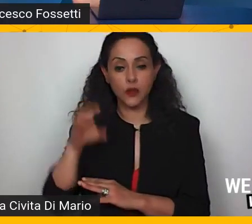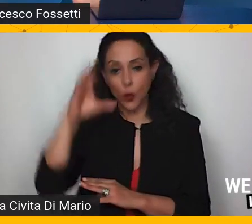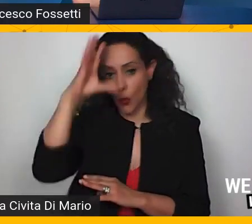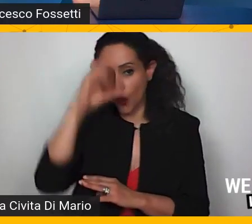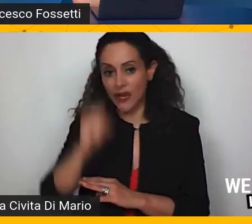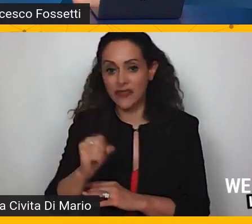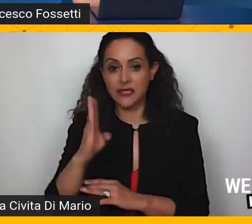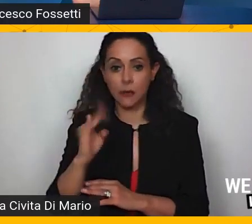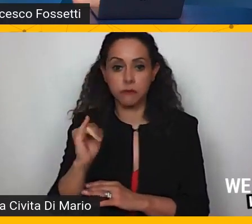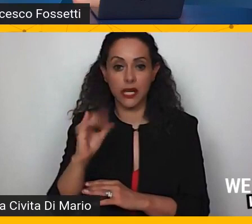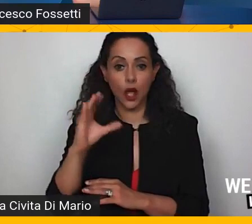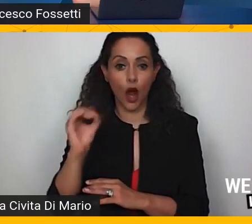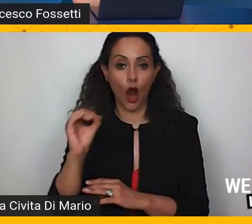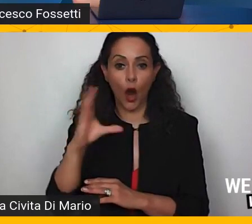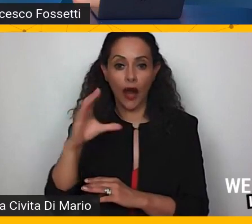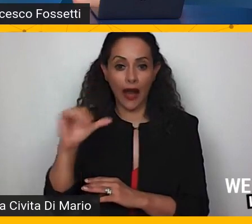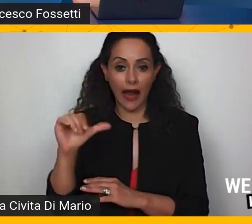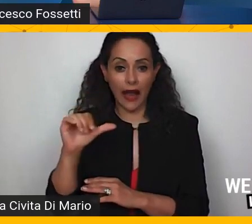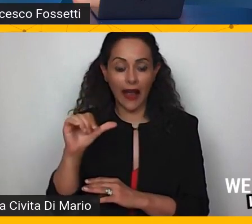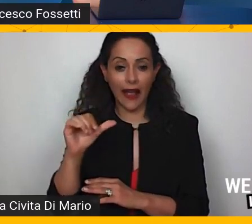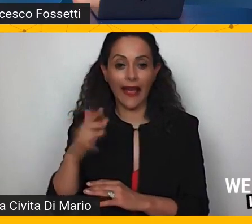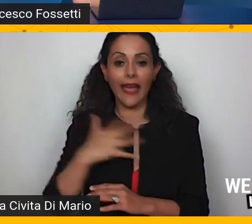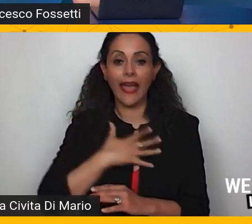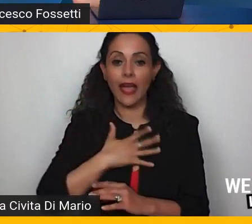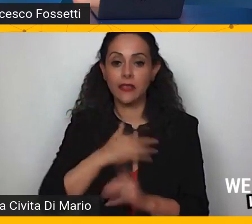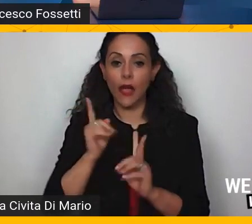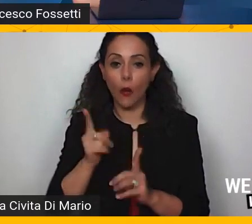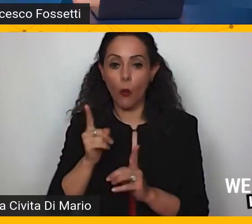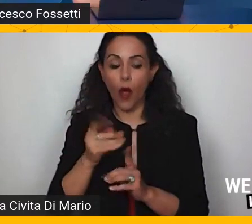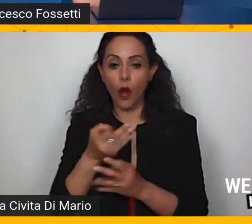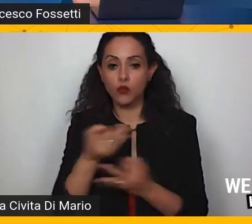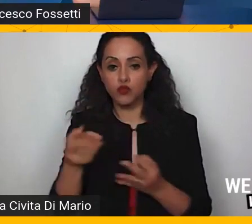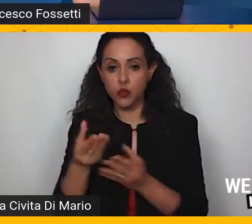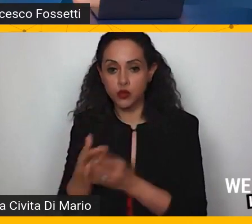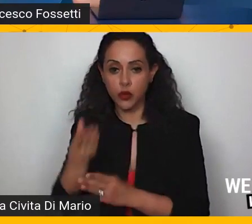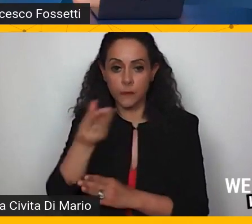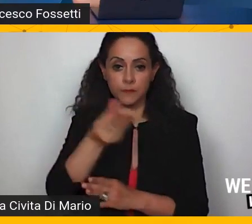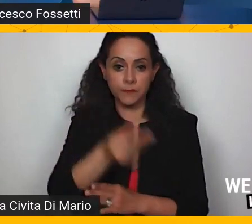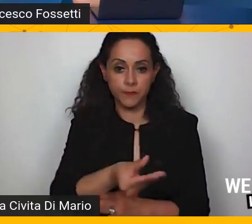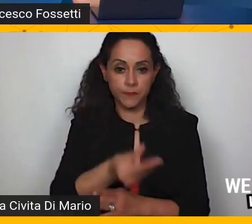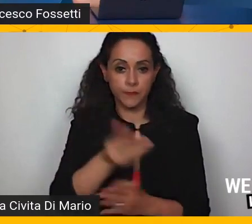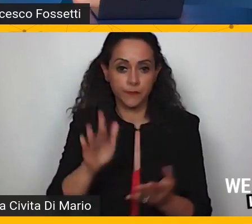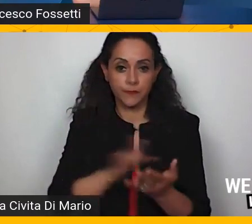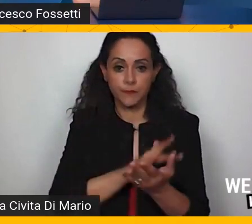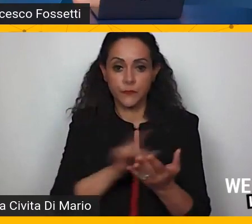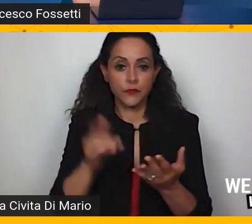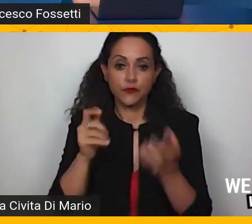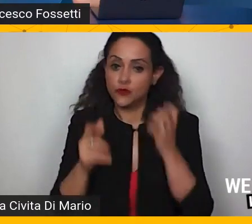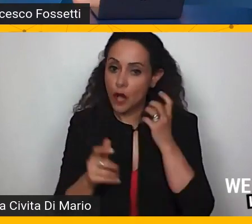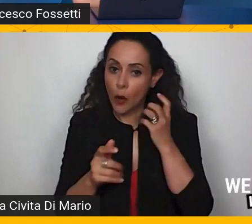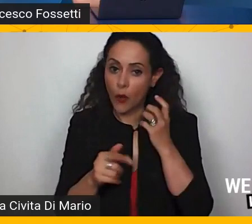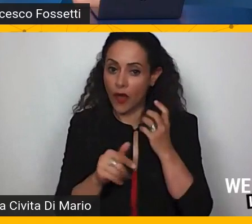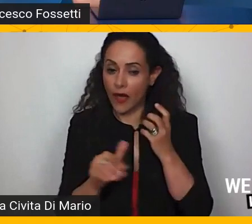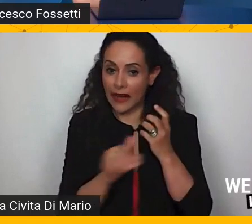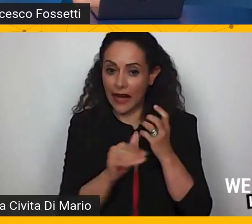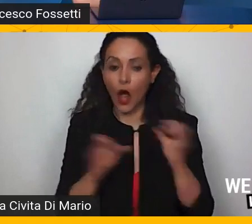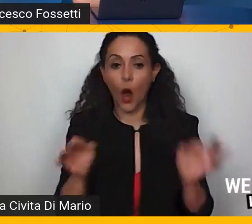dell'Università Bicocca, su a che età è giusto dare il primo smartphone ai ragazzi